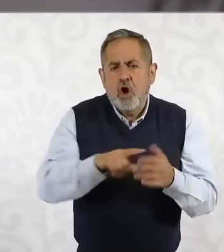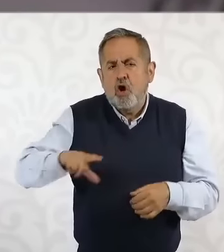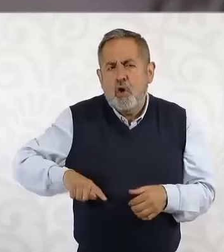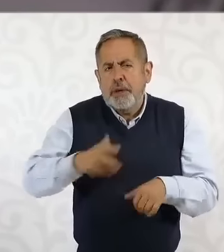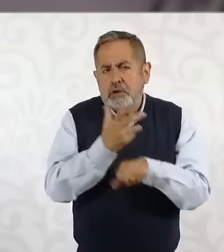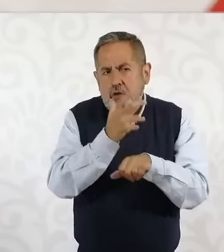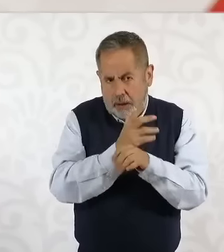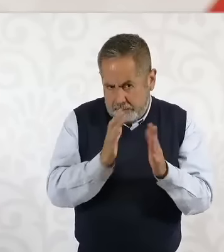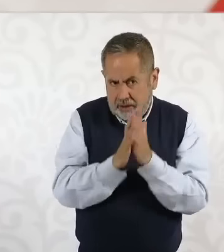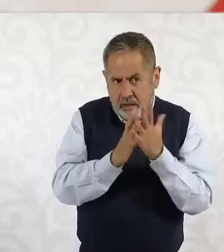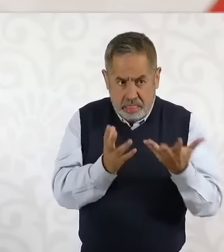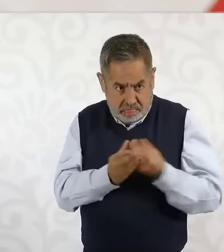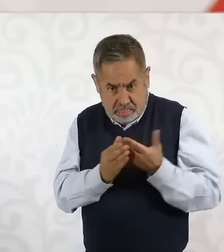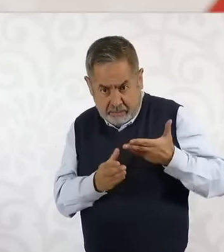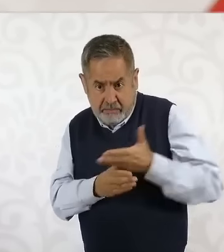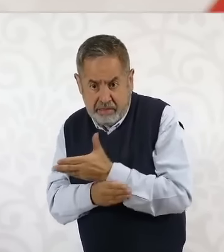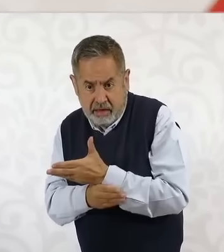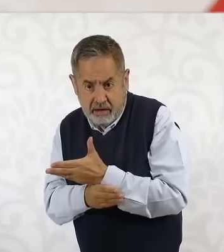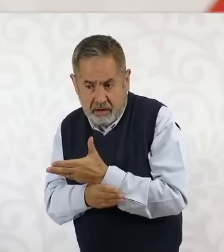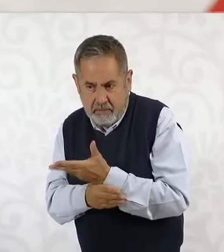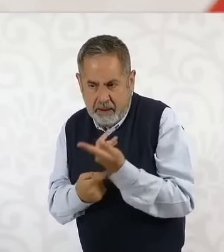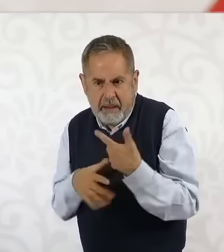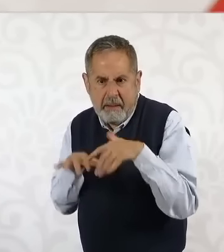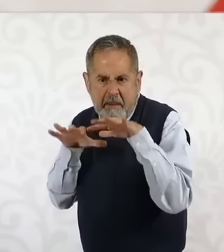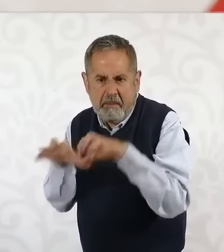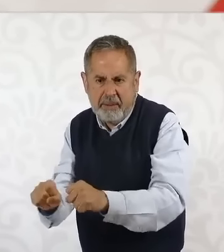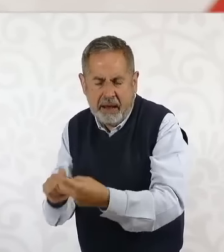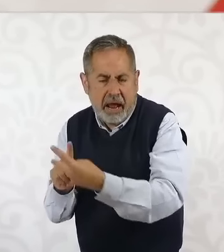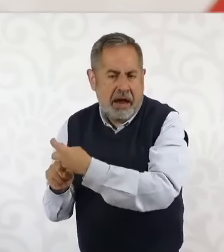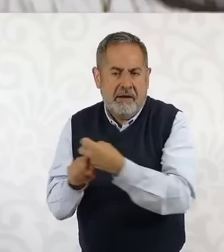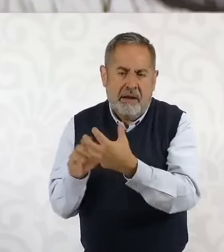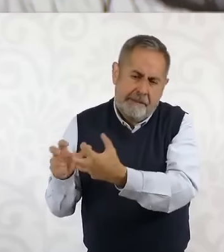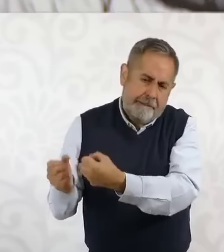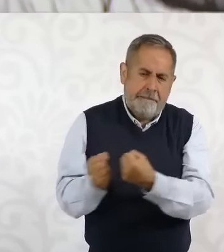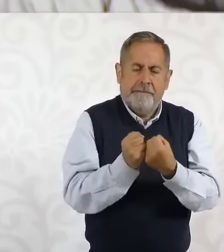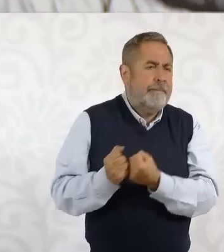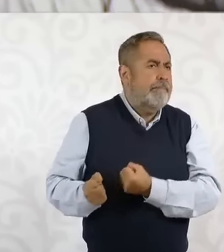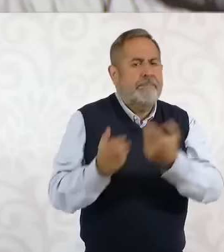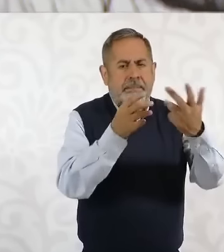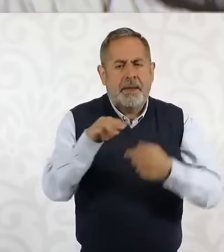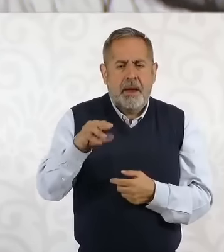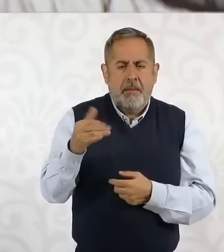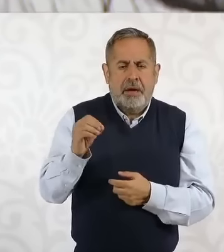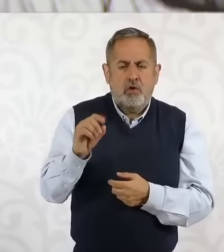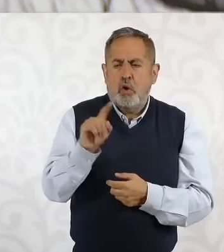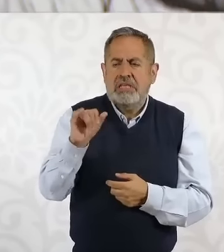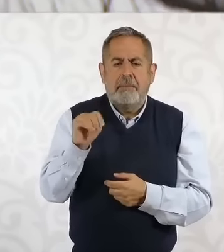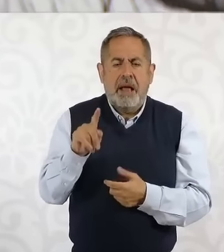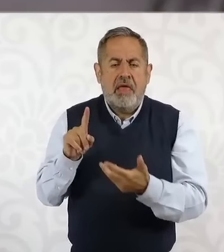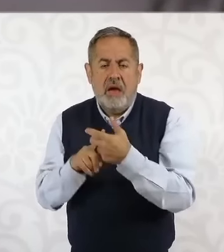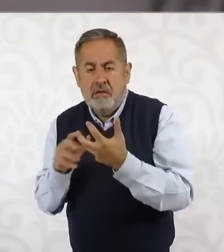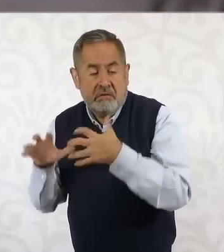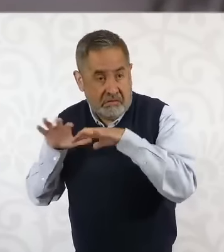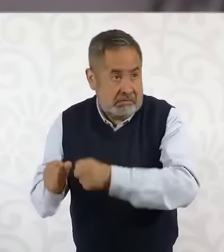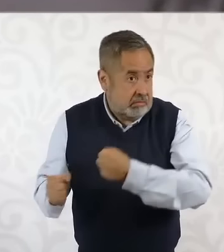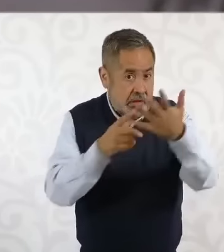Estados Unidos en la entrega de estas estos dos presuntos delincuentes a Estados Unidos.